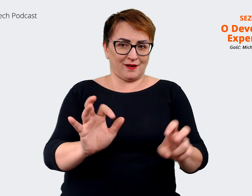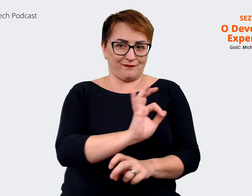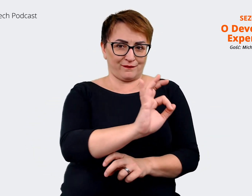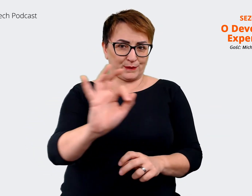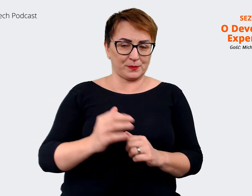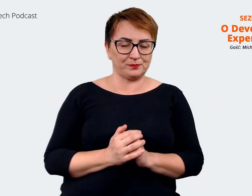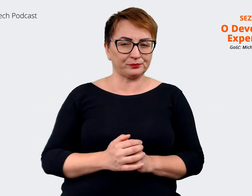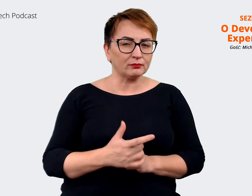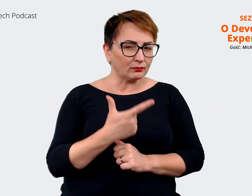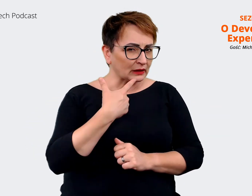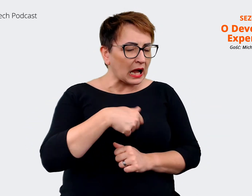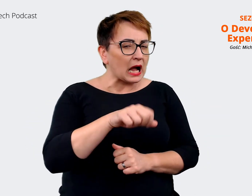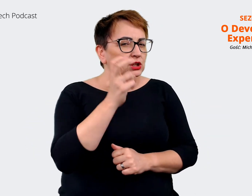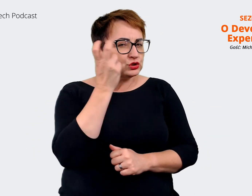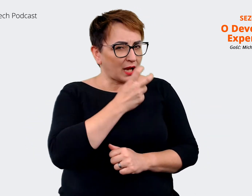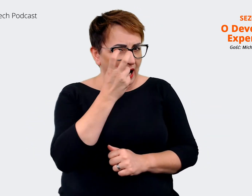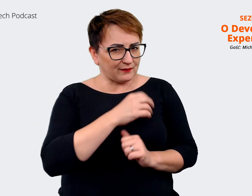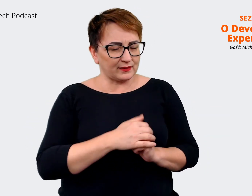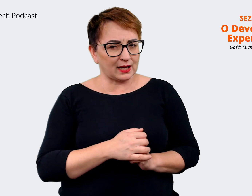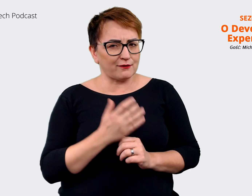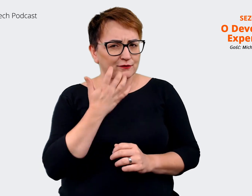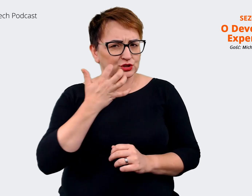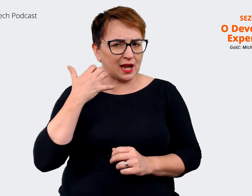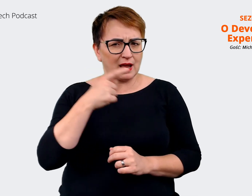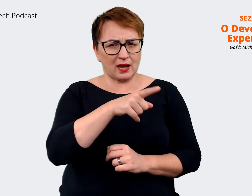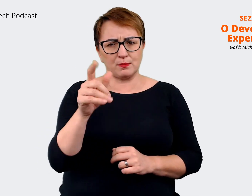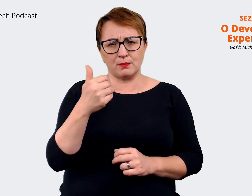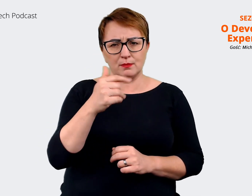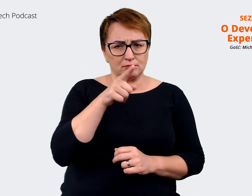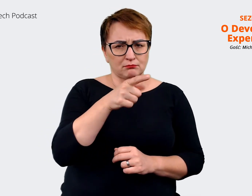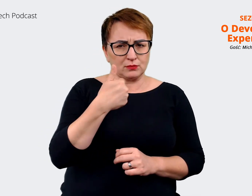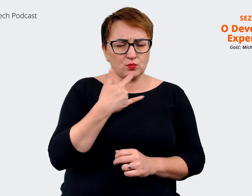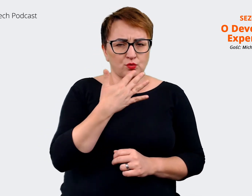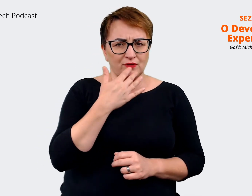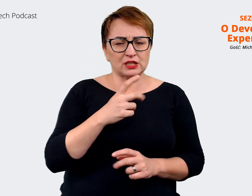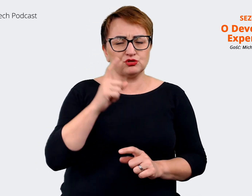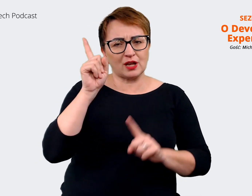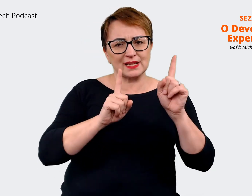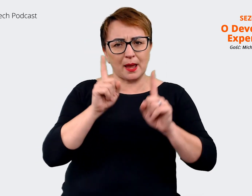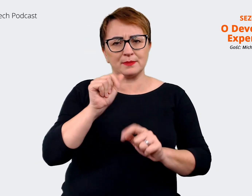Prowadzący: To, co mnie ciekawi, powiedziałeś wcześniej, że czasami dostajecie feedback,